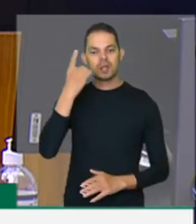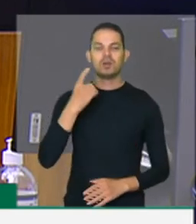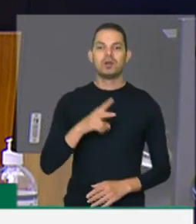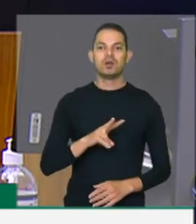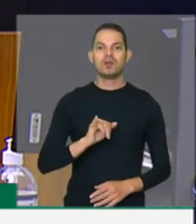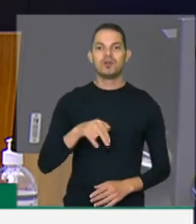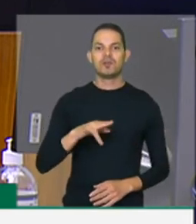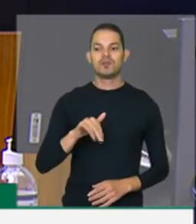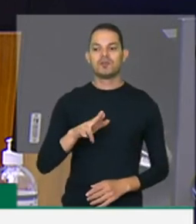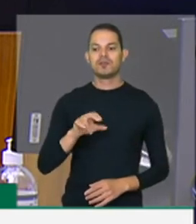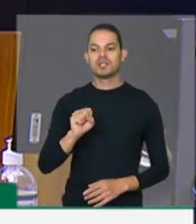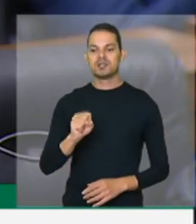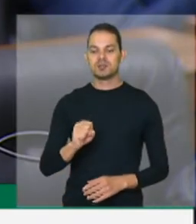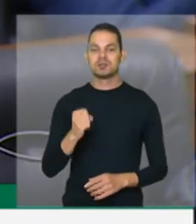PARA QUE A GENTE POSSA... GARANTIR QUE NÃO HAJA UM